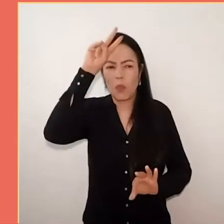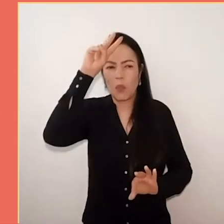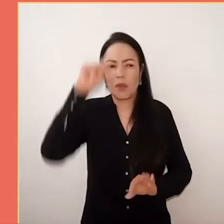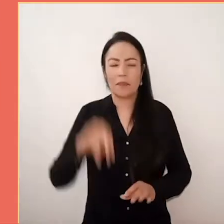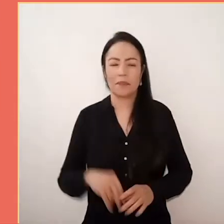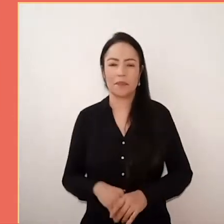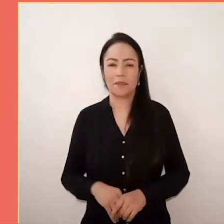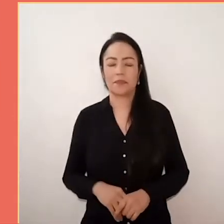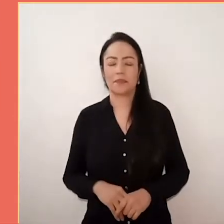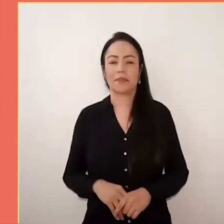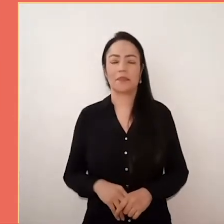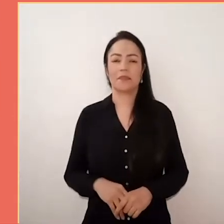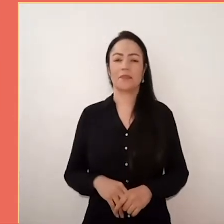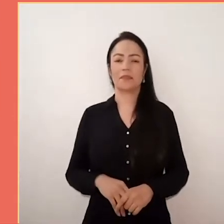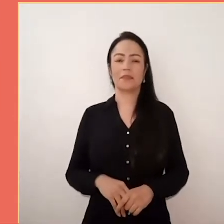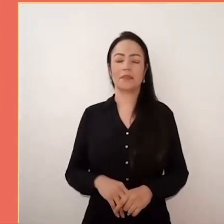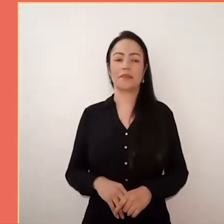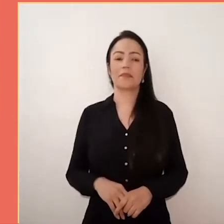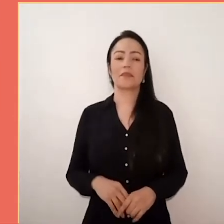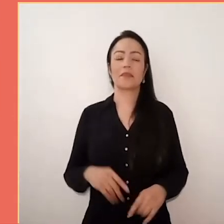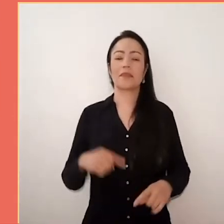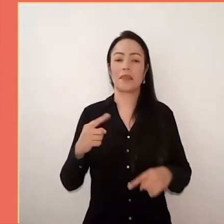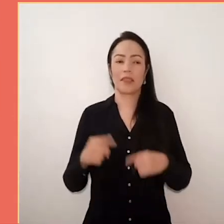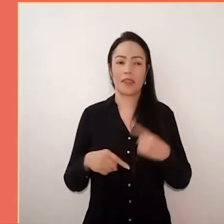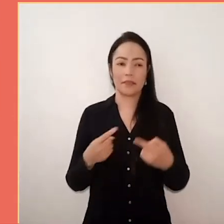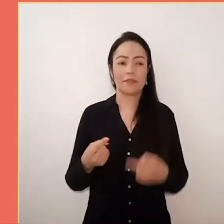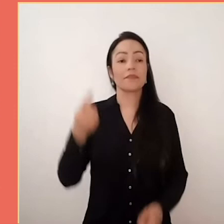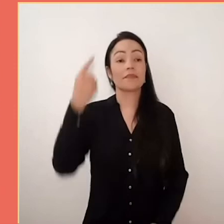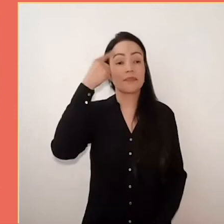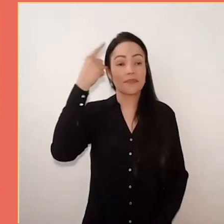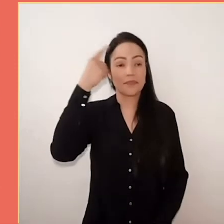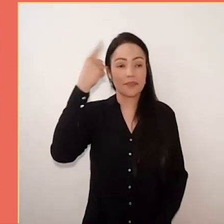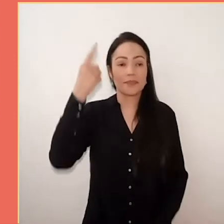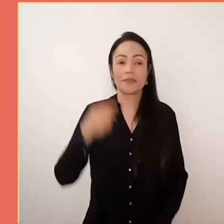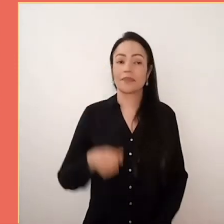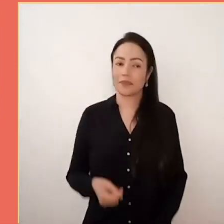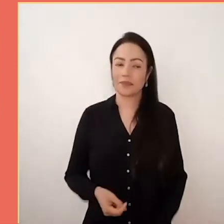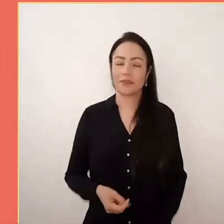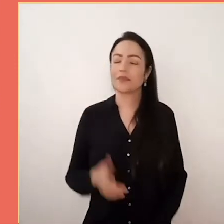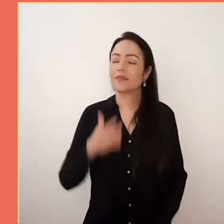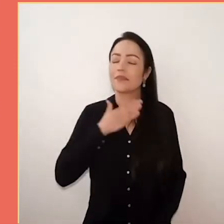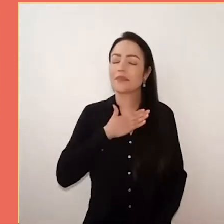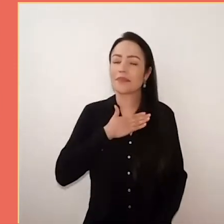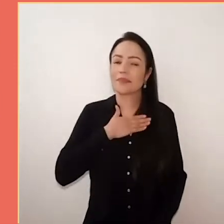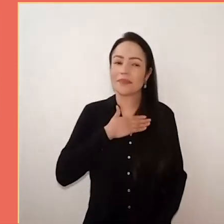E, em seguida, me remeteu "A Paixão Segundo G.H.",